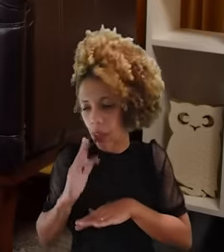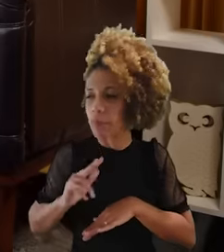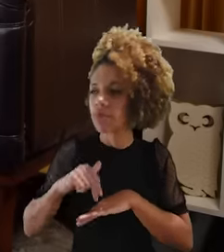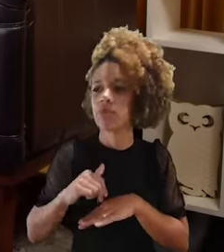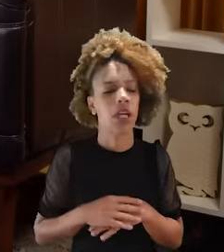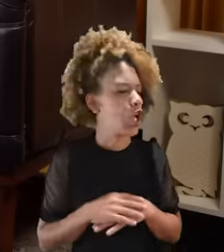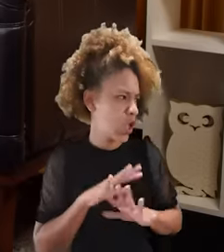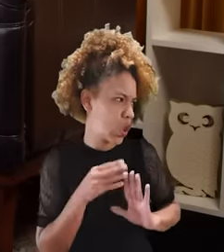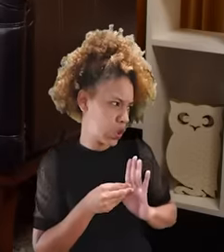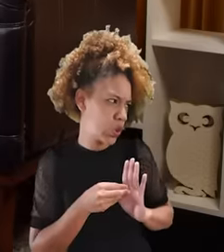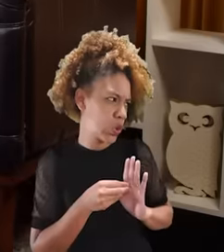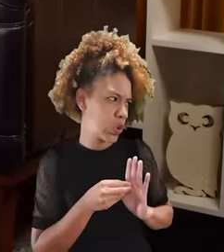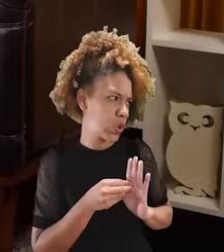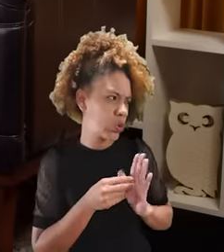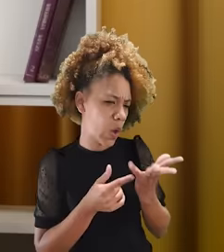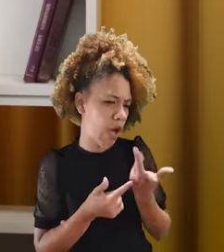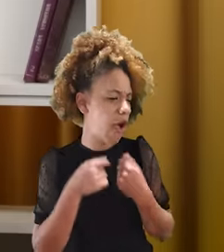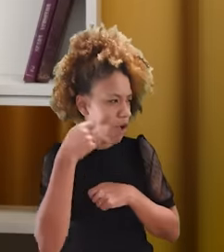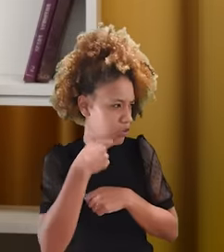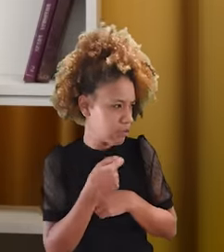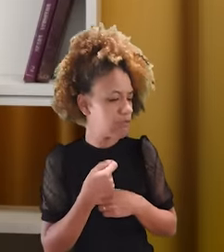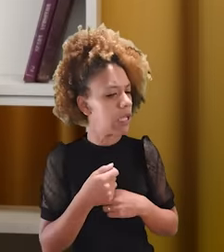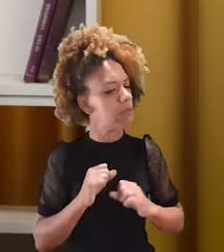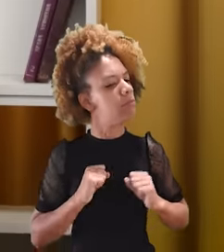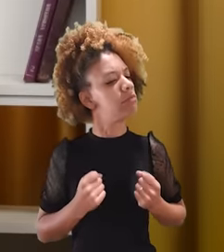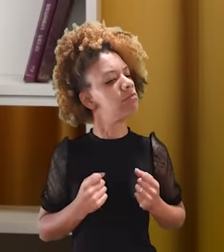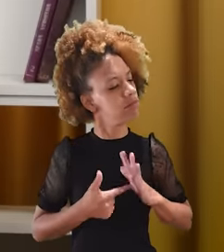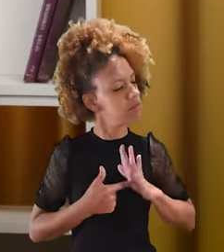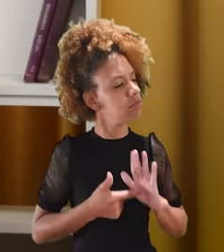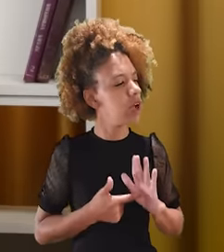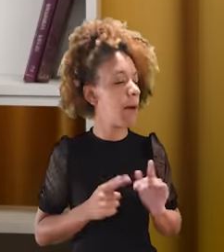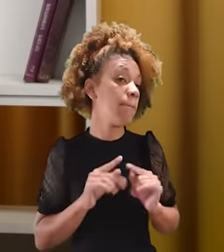se ele ter uma pessoa expressiva eu concordo dessa coisa do cara mas a gente tá vendo agora